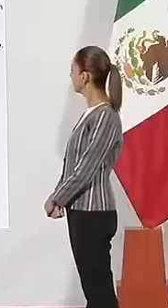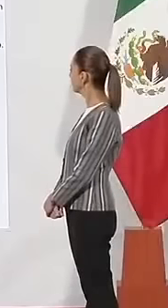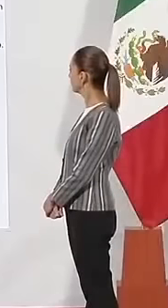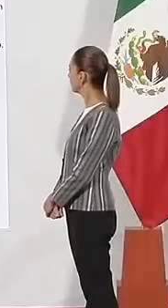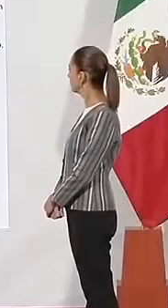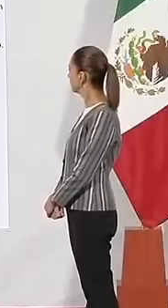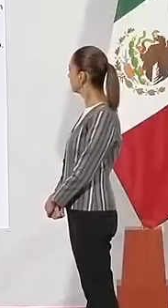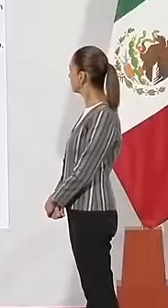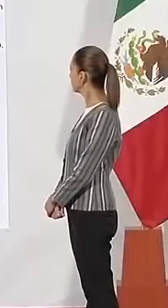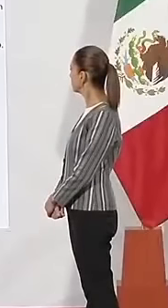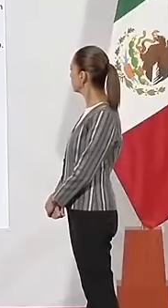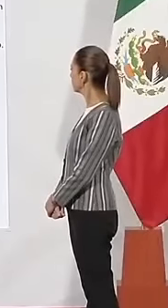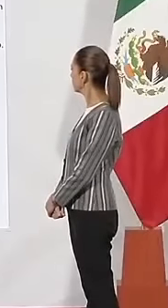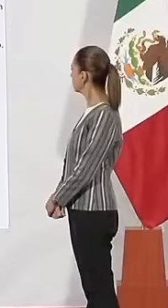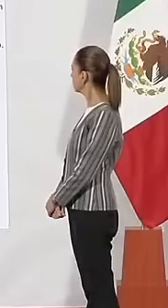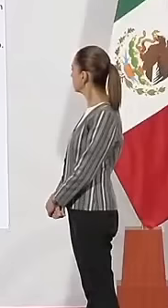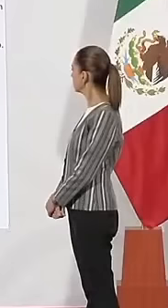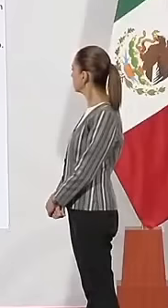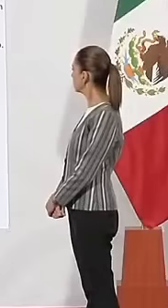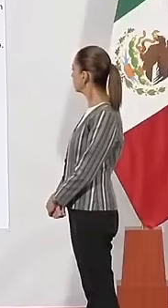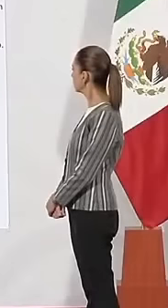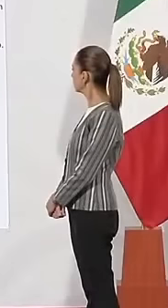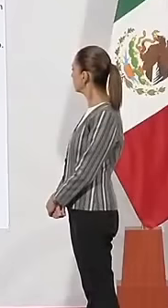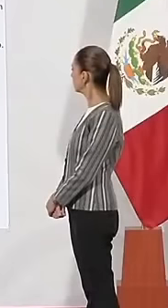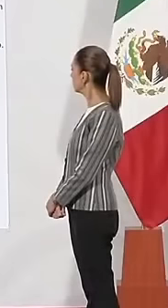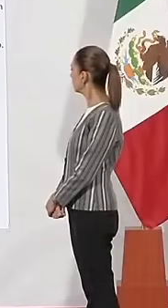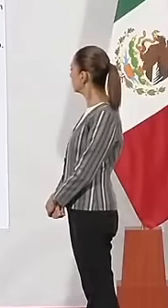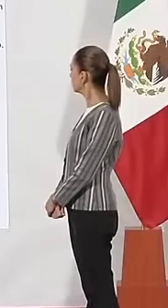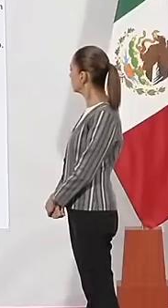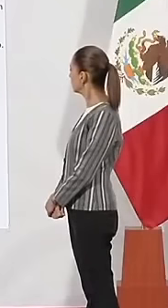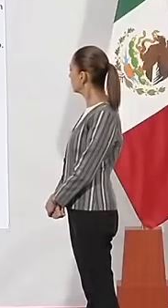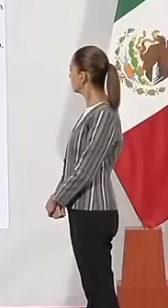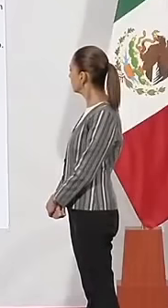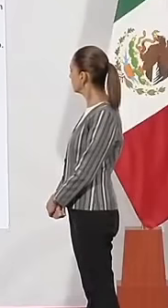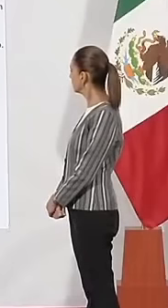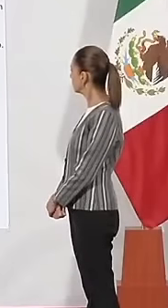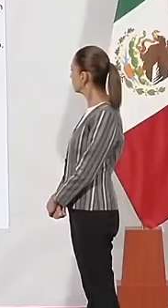Cancún de manera simultánea estamos construyendo estos ramales ferroviarios que como les dijimos